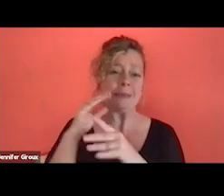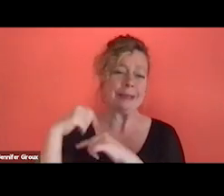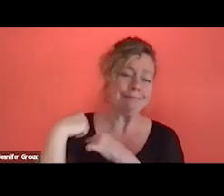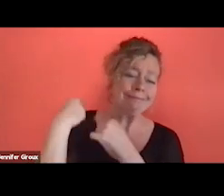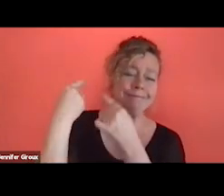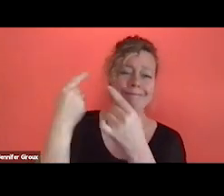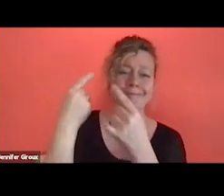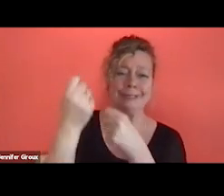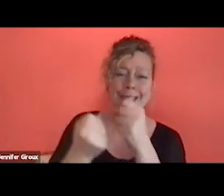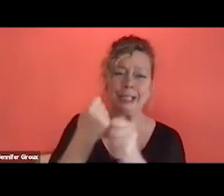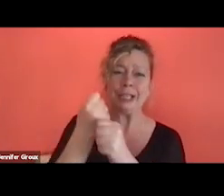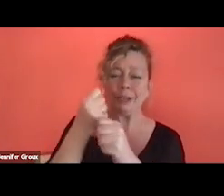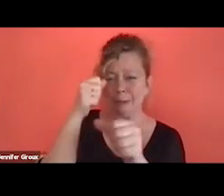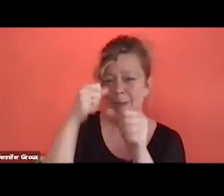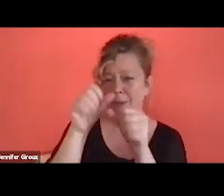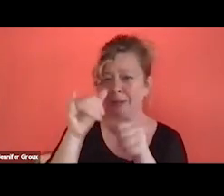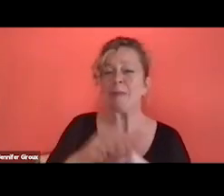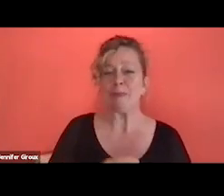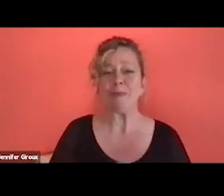Teniendo eso en cuenta. Muy bien.